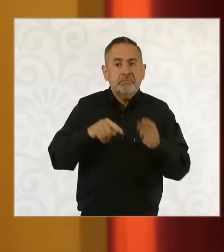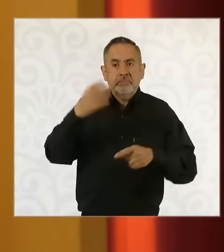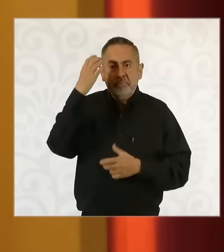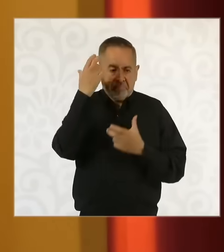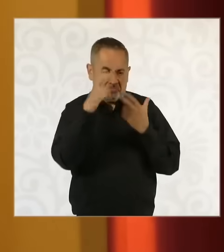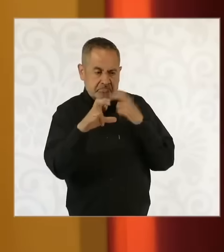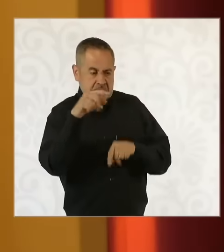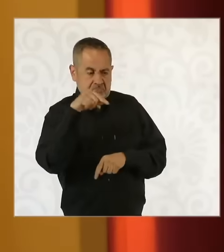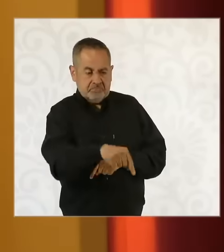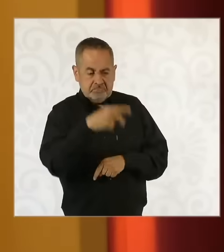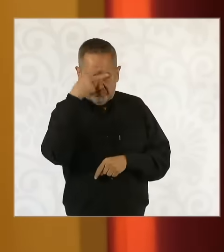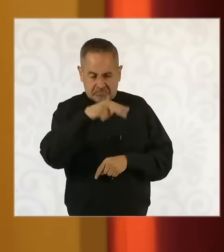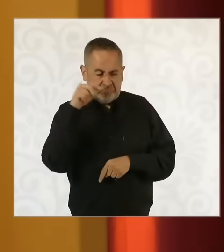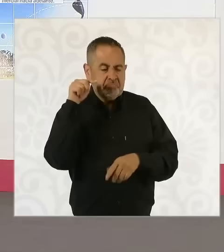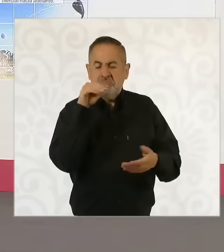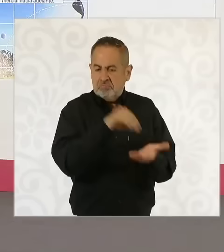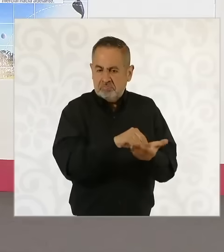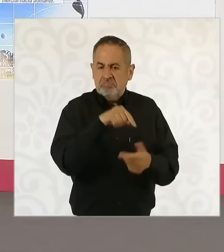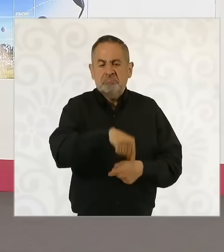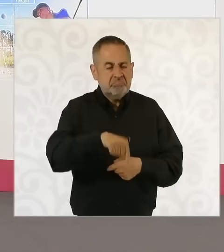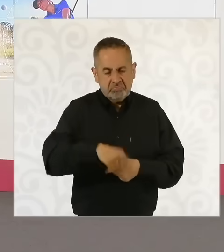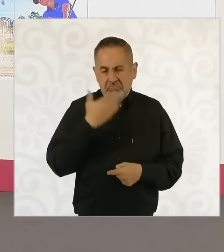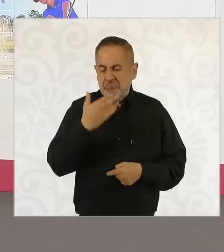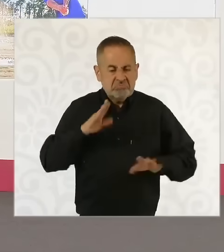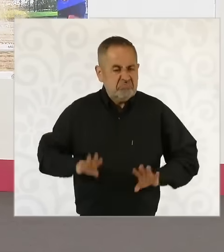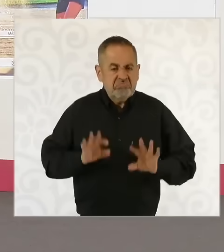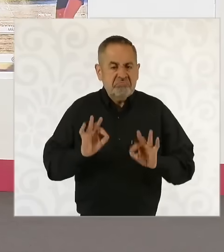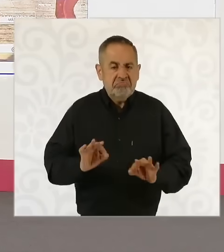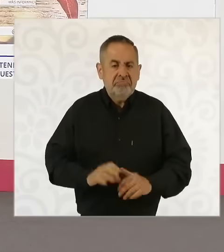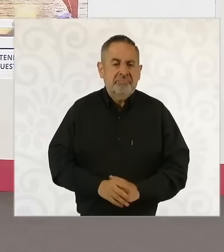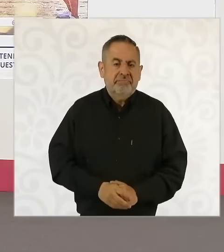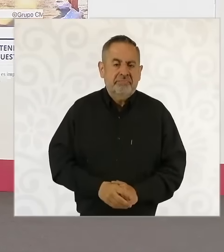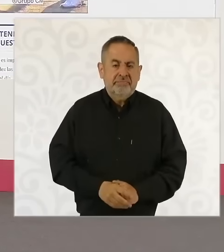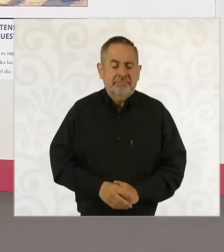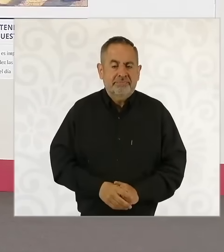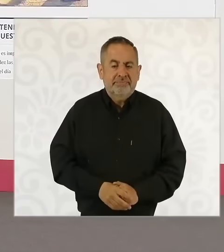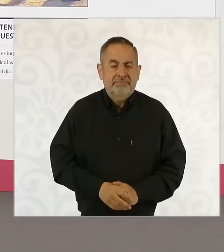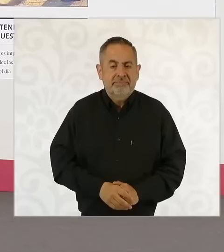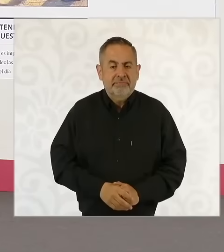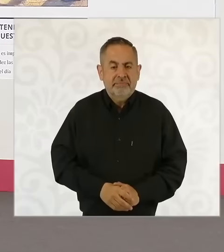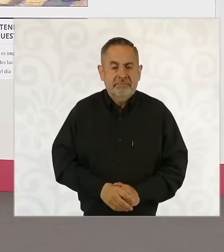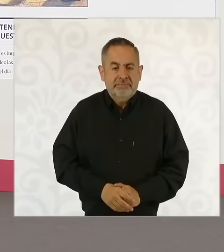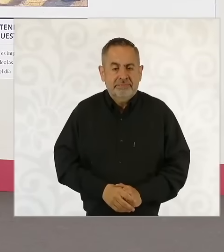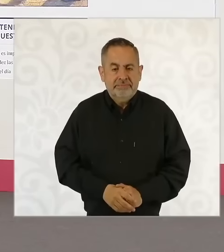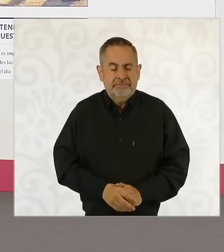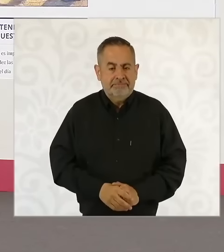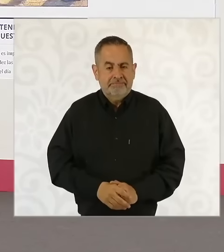mexicano adelante y la otra